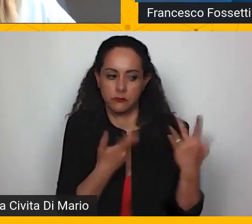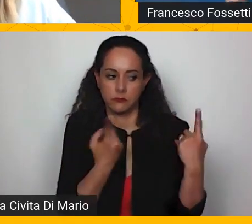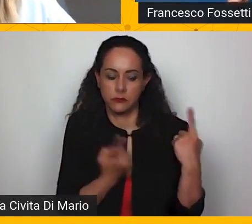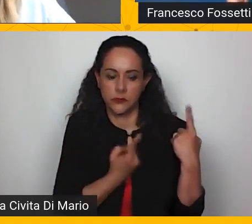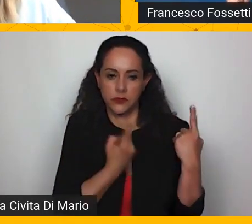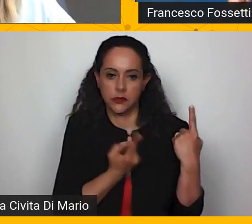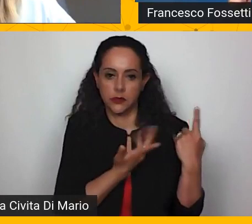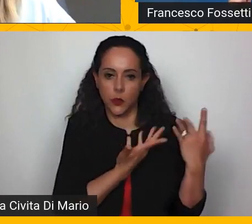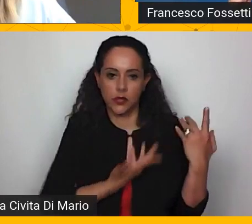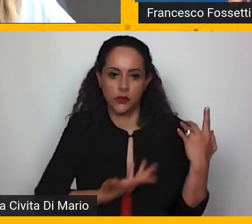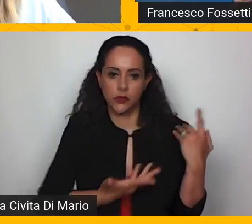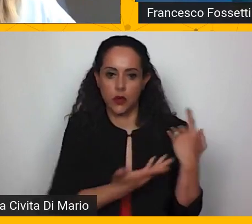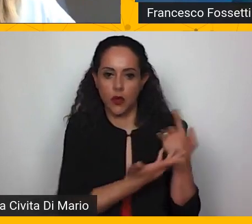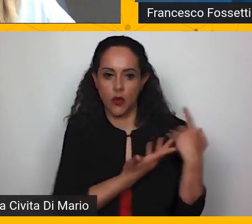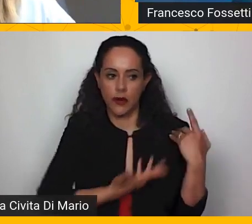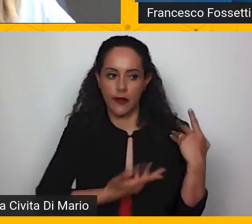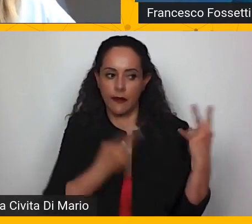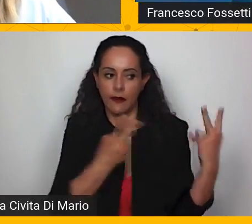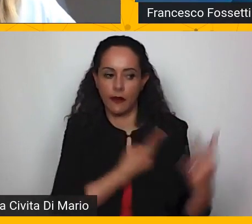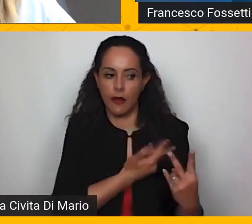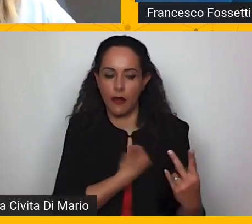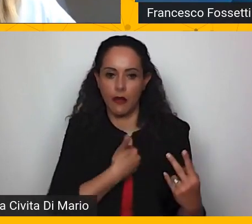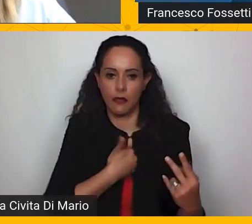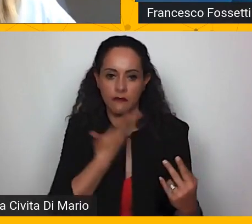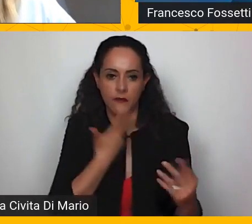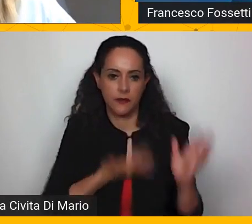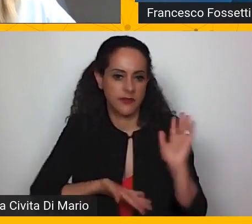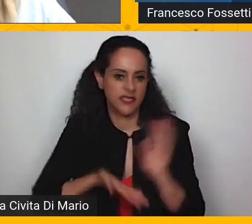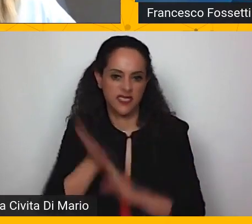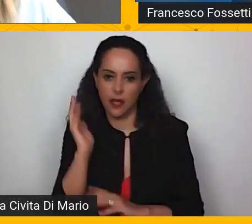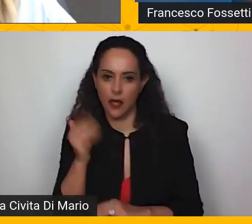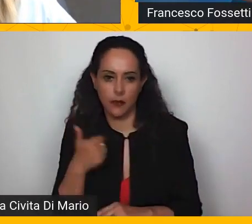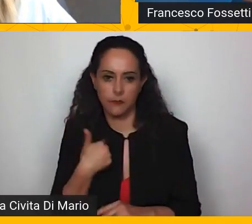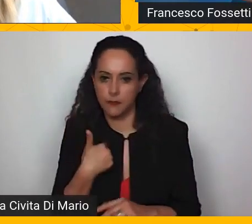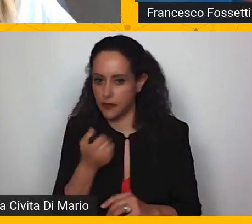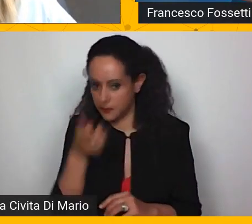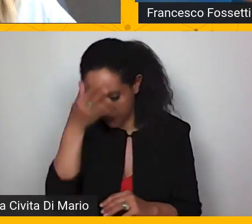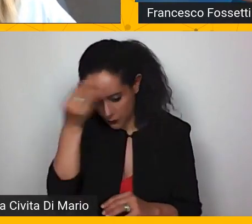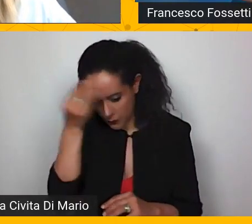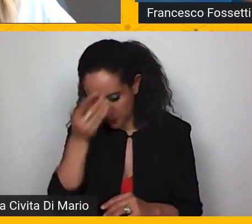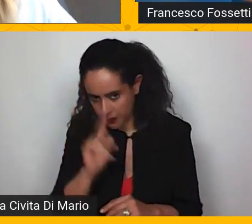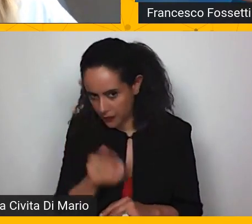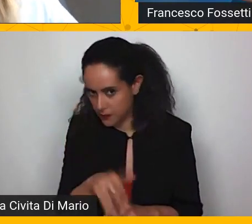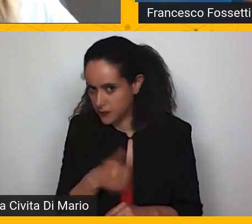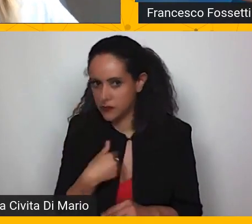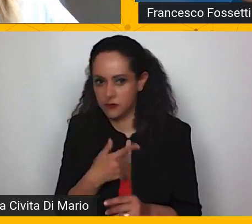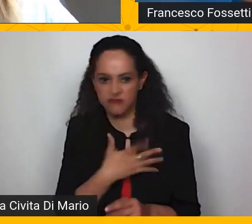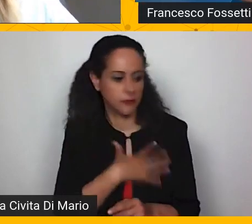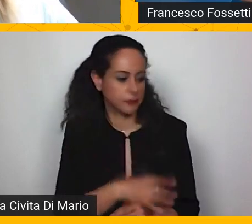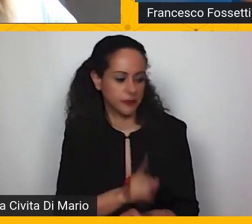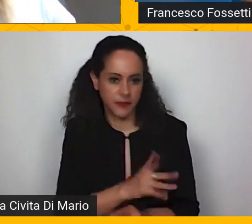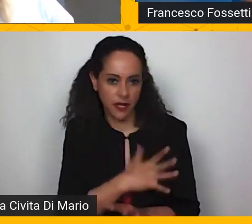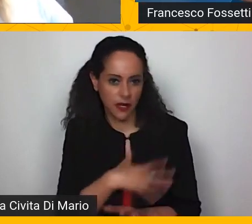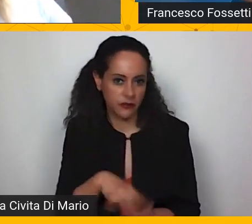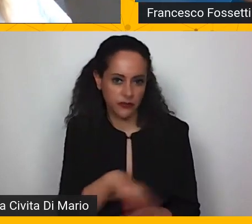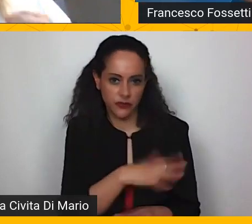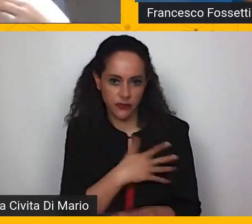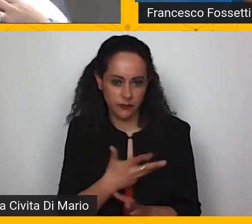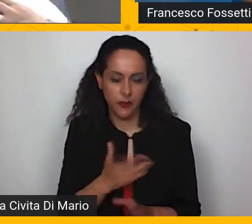scappare da qualche eh situazione reale, non particolarmente piacevole eh